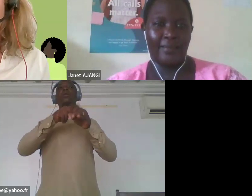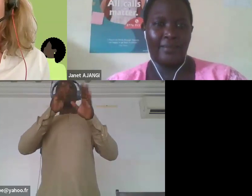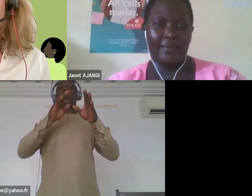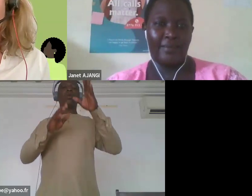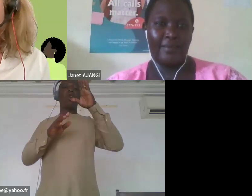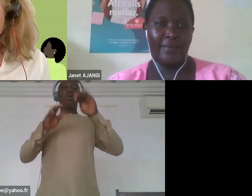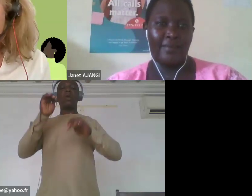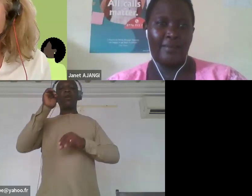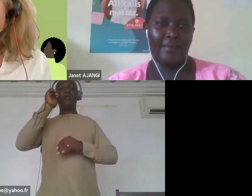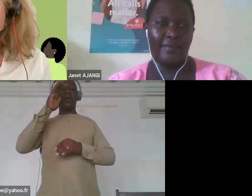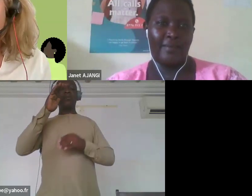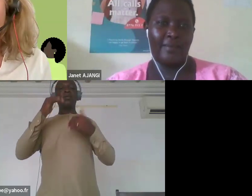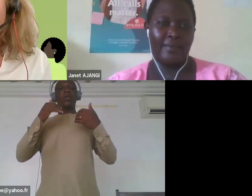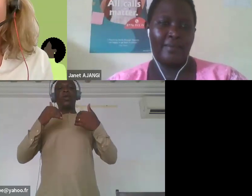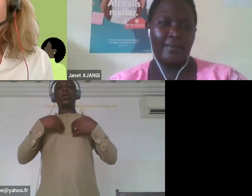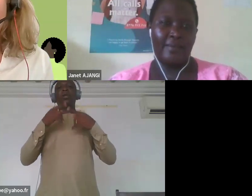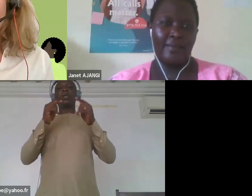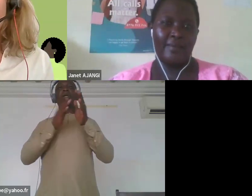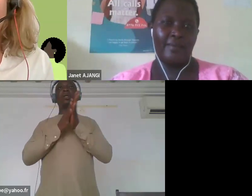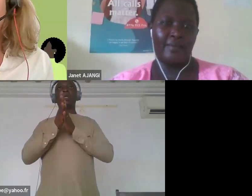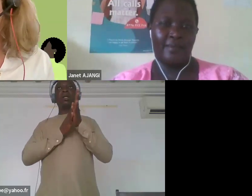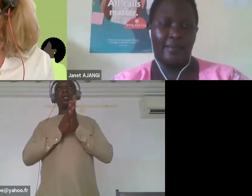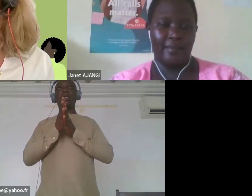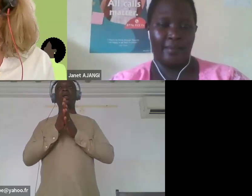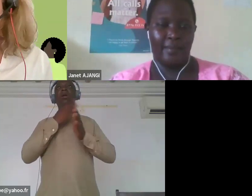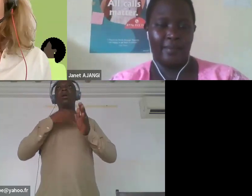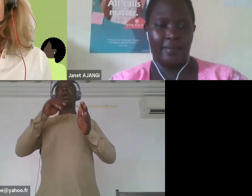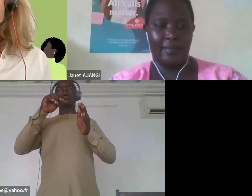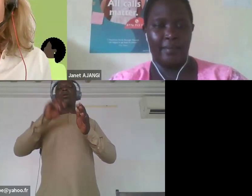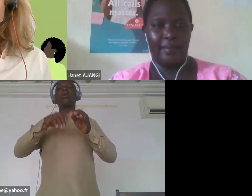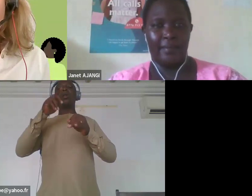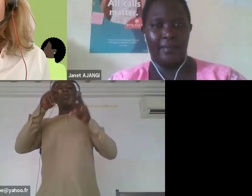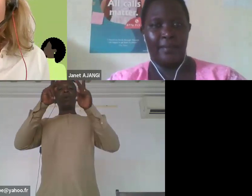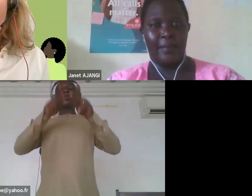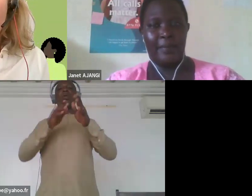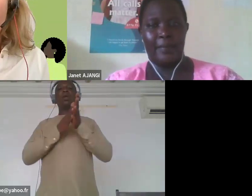auront été très intéressés et que les personnes intéressées n'hésitent pas à